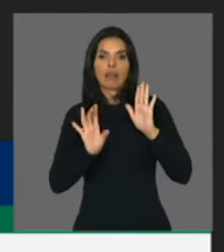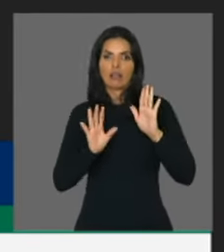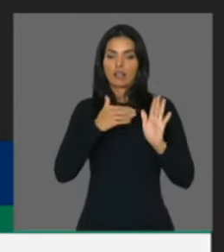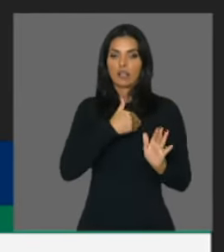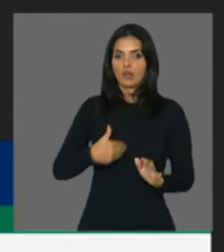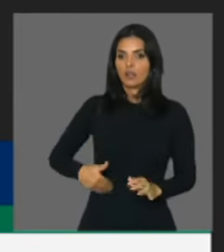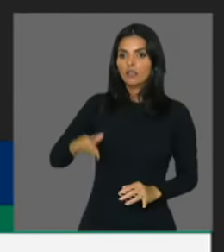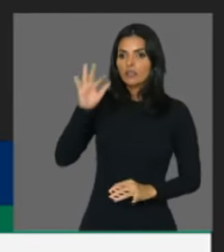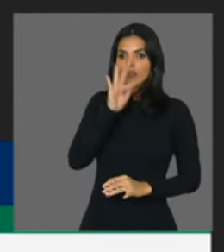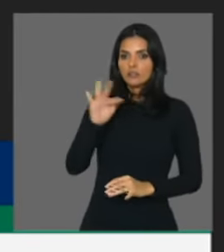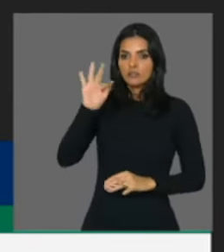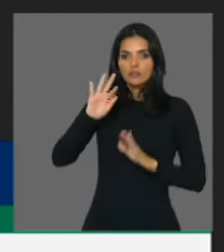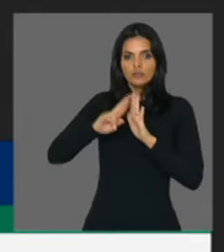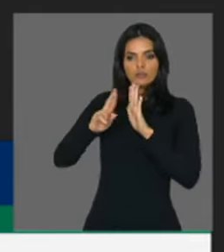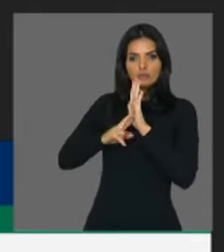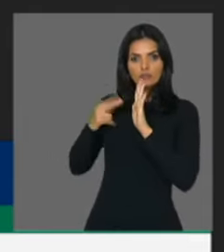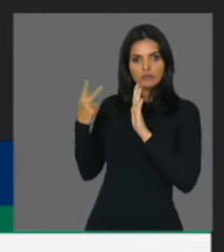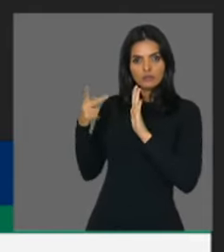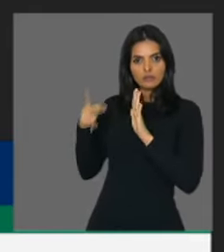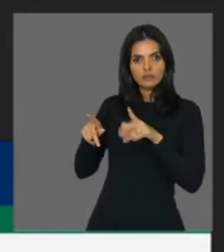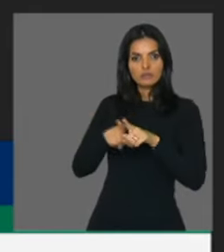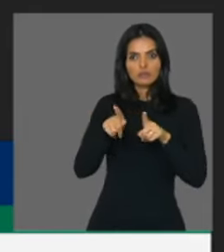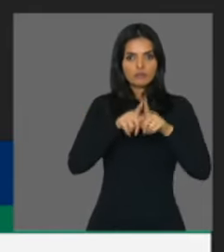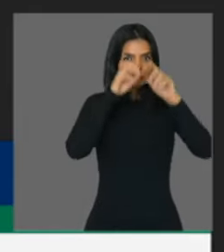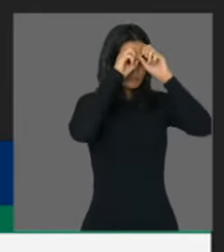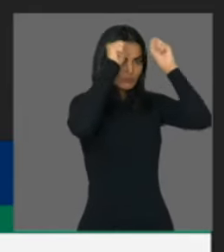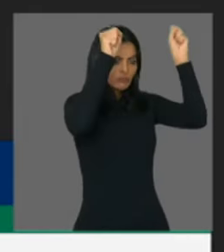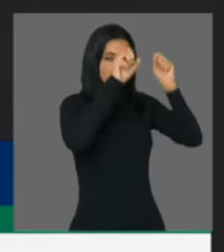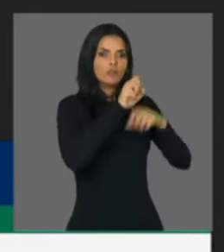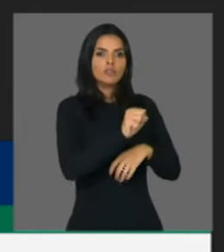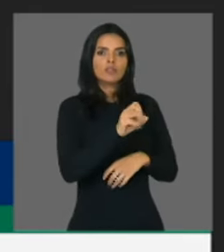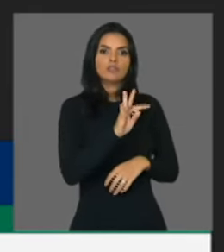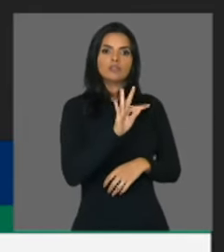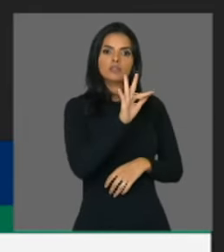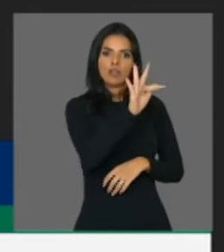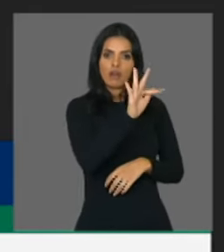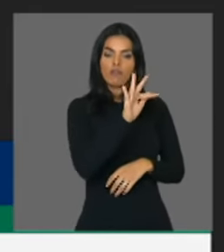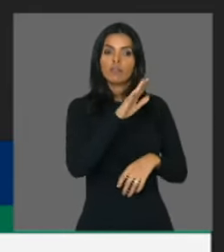TEM A SUA REGRA, O SUPREMO FEDERAL... O SUPREMO TRIBUNAL FEDERAL FAZ INTERFERÊNCIAS A HORA QUE QUER ATENDENDO A